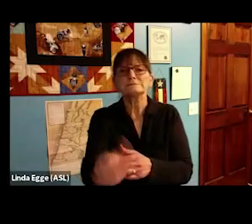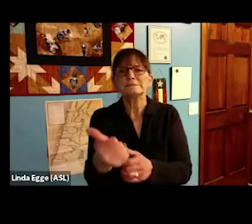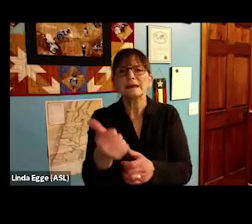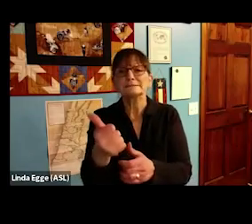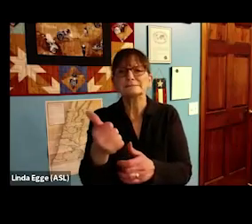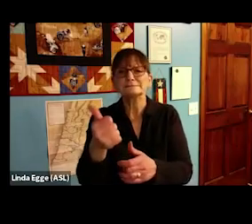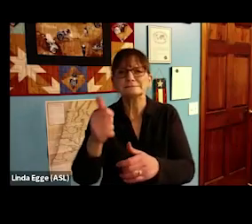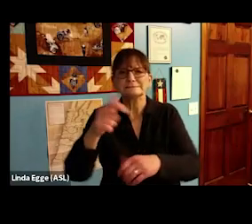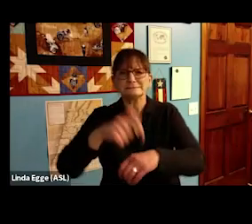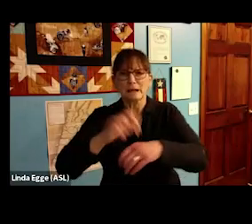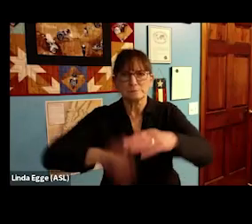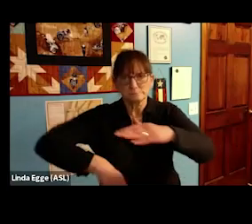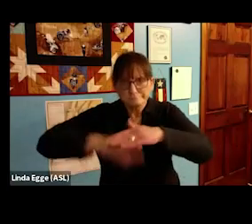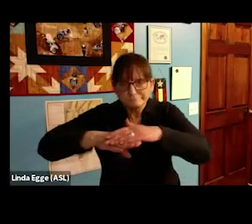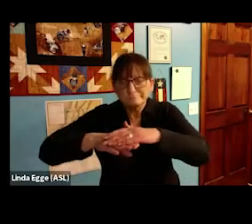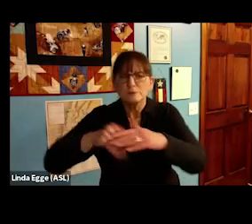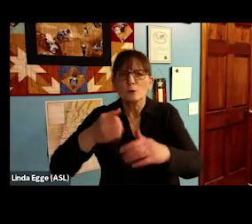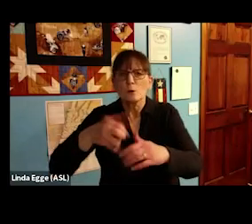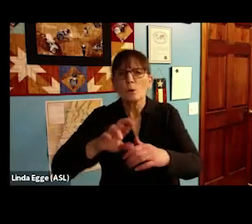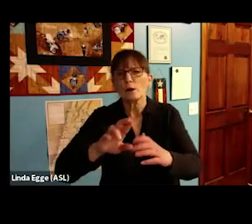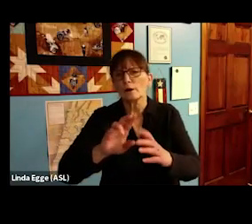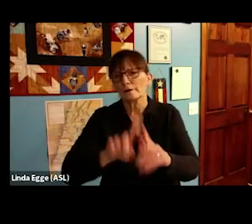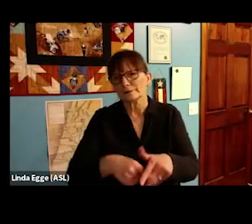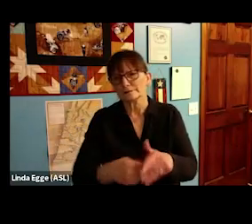para presentar a Jarita y escucharemos de la SSA.